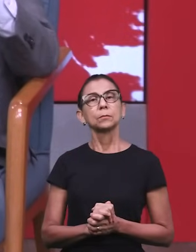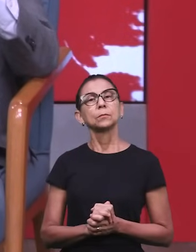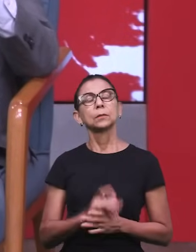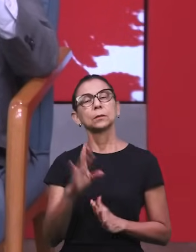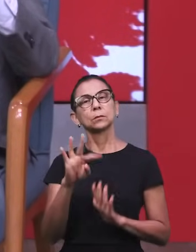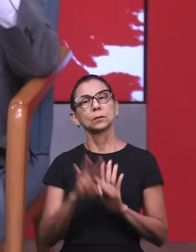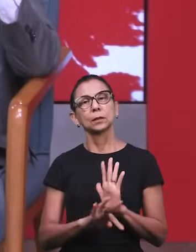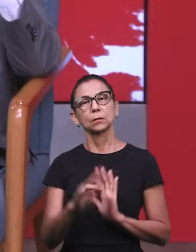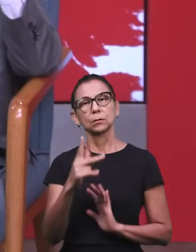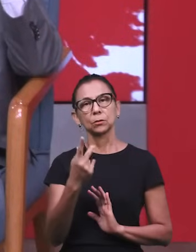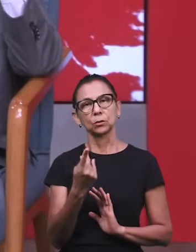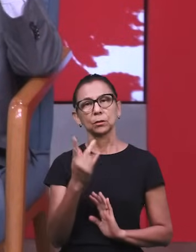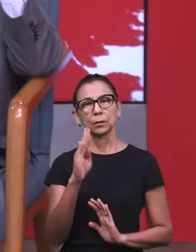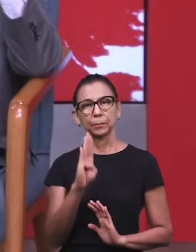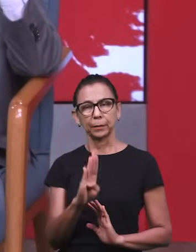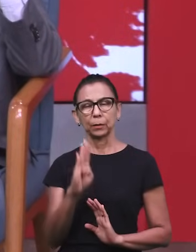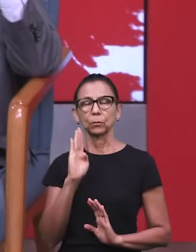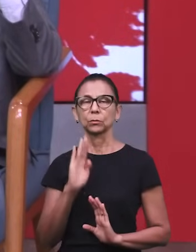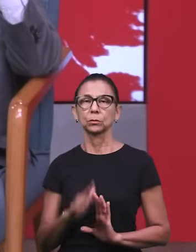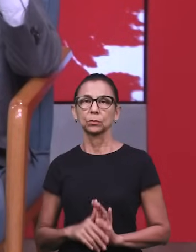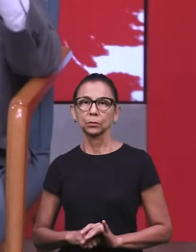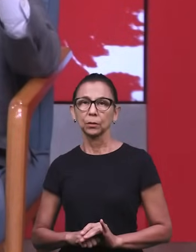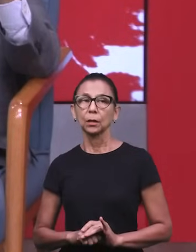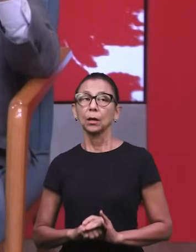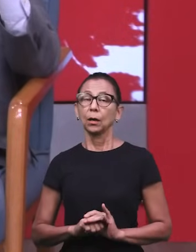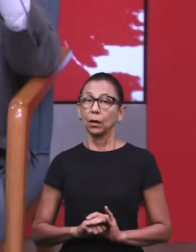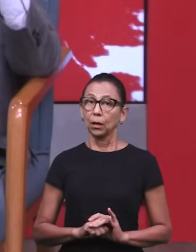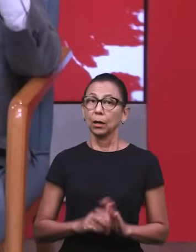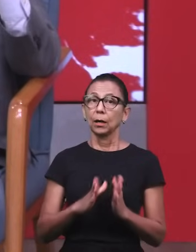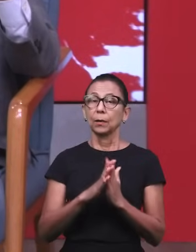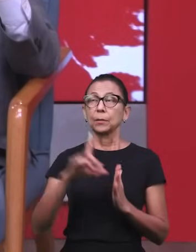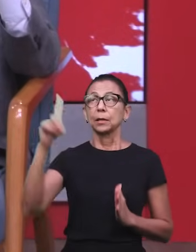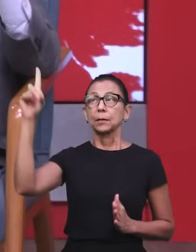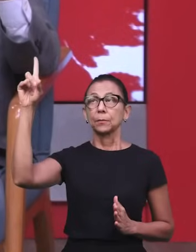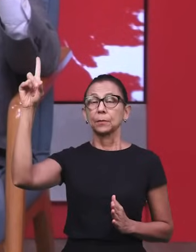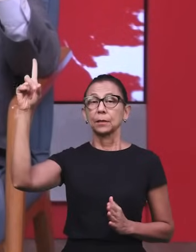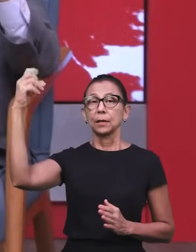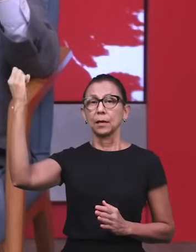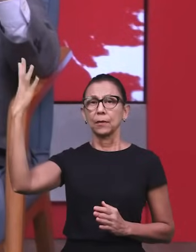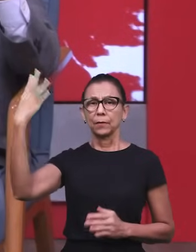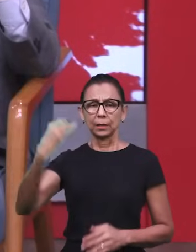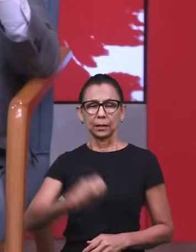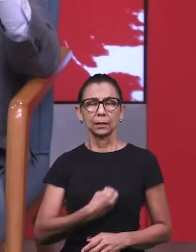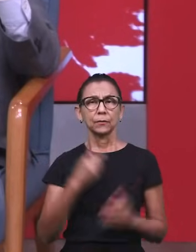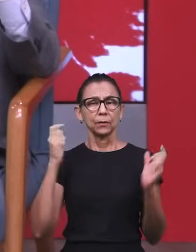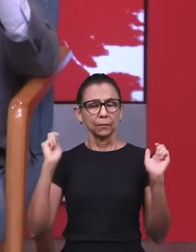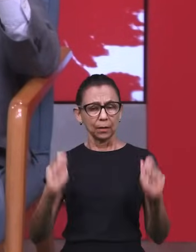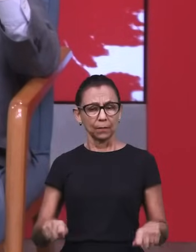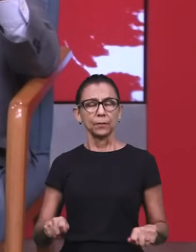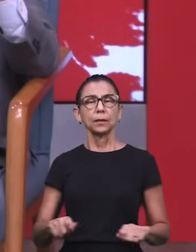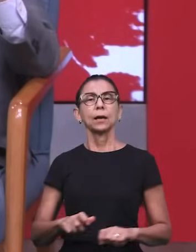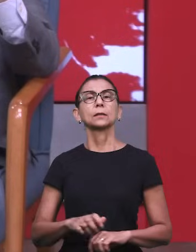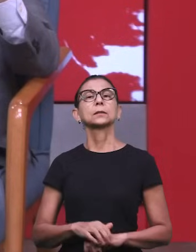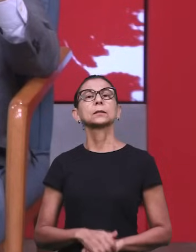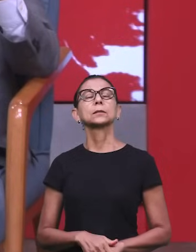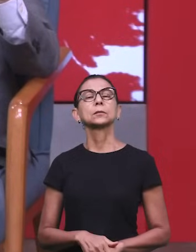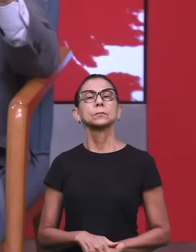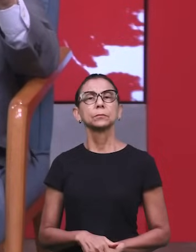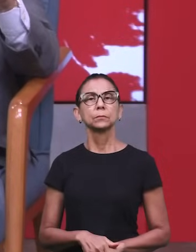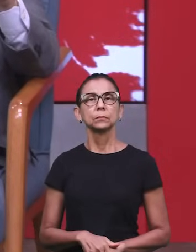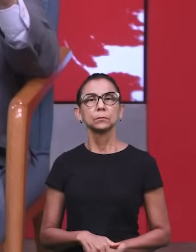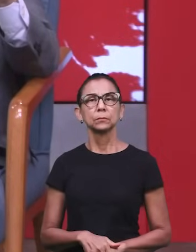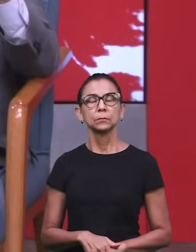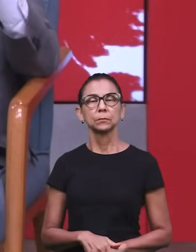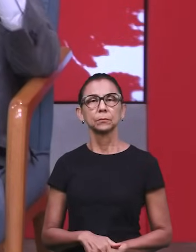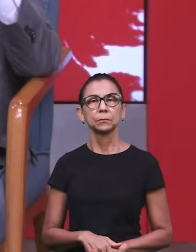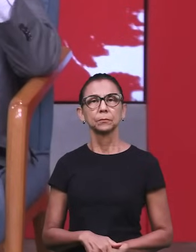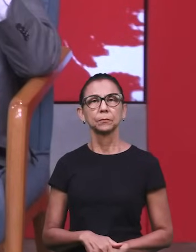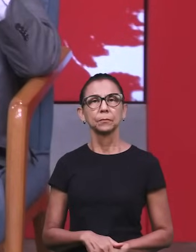há uma experiência que o Senhor deu nesse sentido a palavra é viva e eficaz O que é a palavra viva